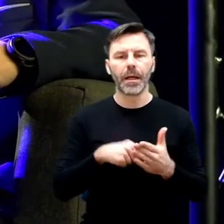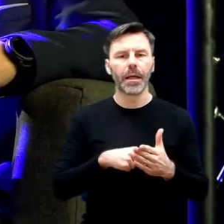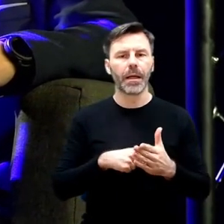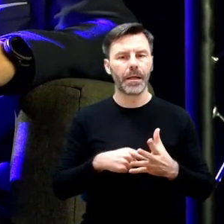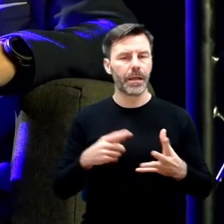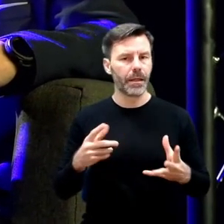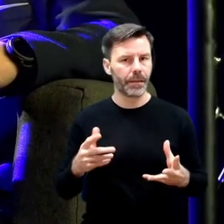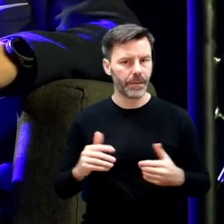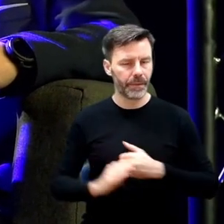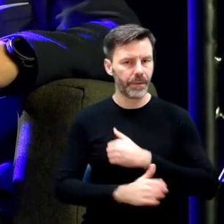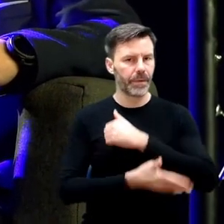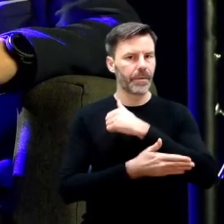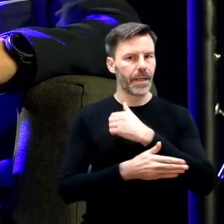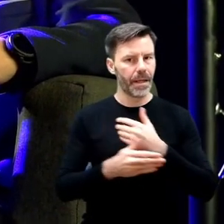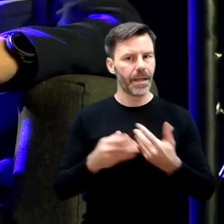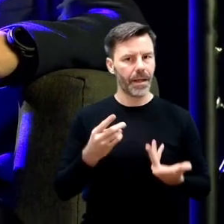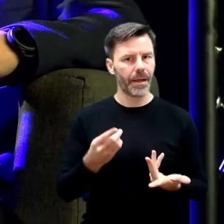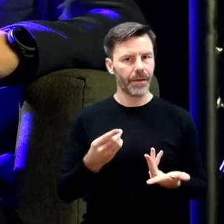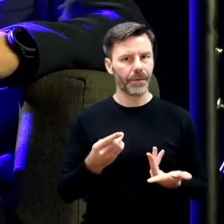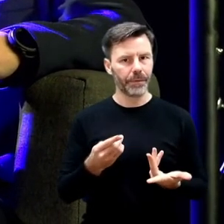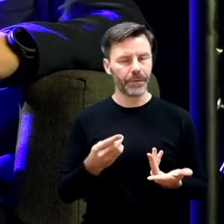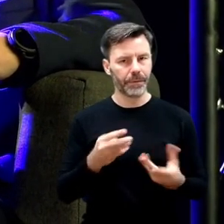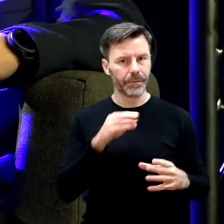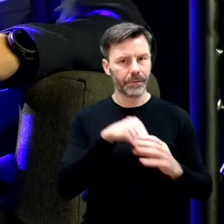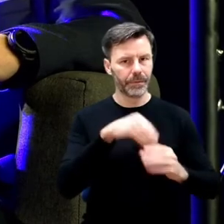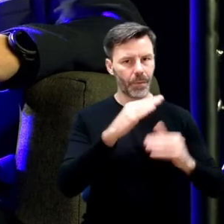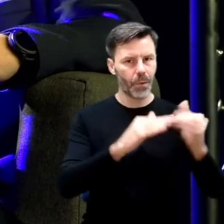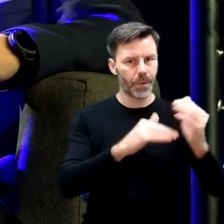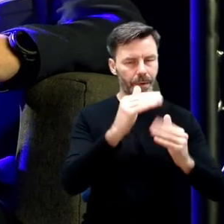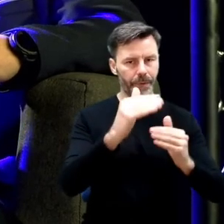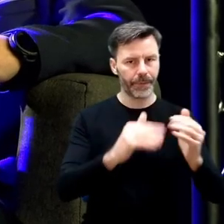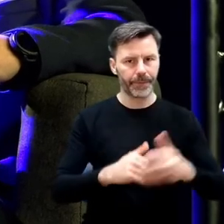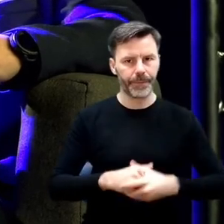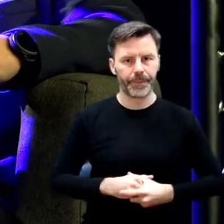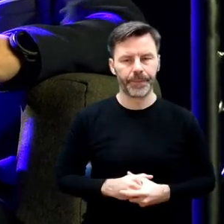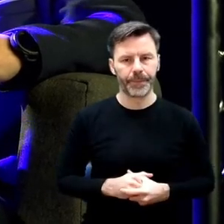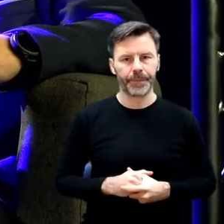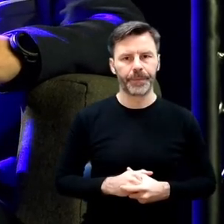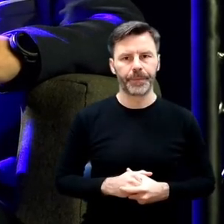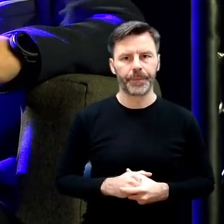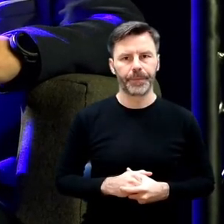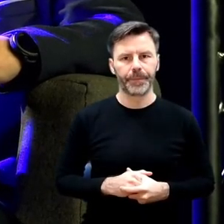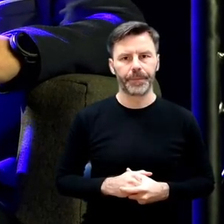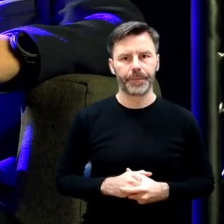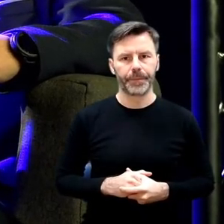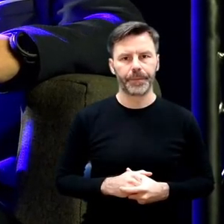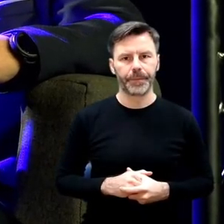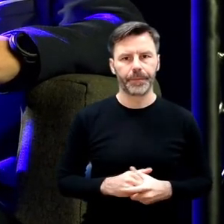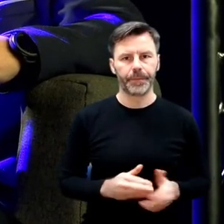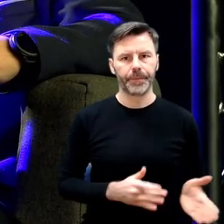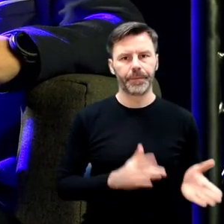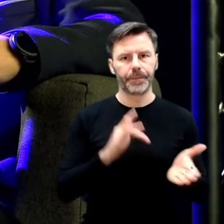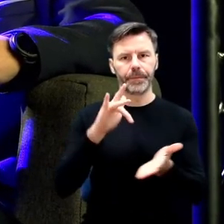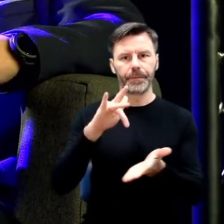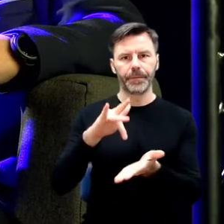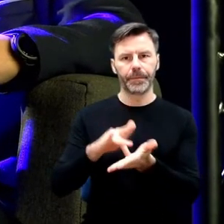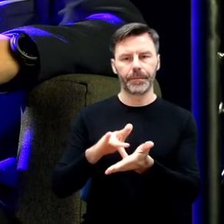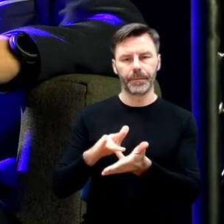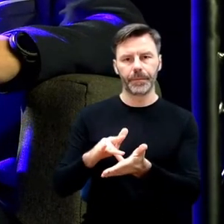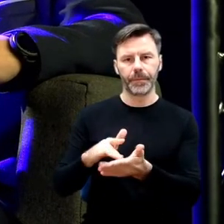No i teraz jeszcze chcielibyśmy też chwilę o Stalowej Woli. Bo też mamy przykład, znowu pionierski,